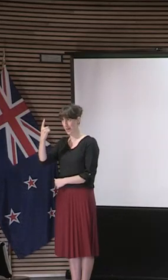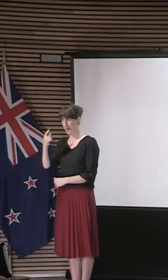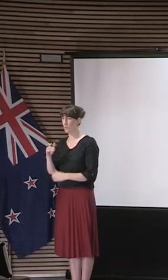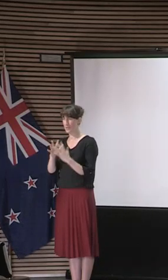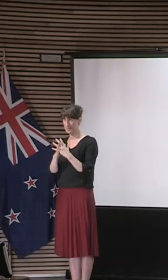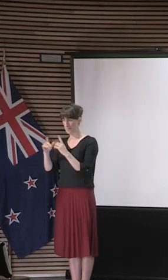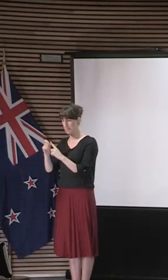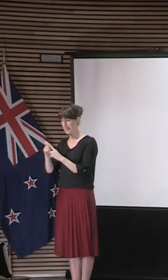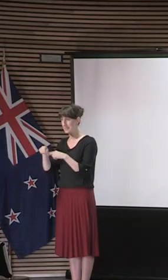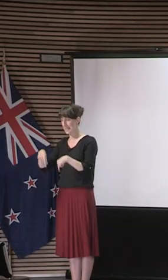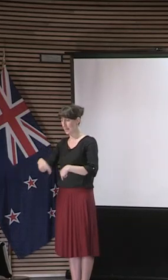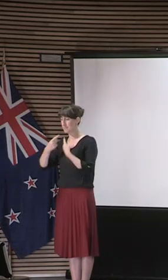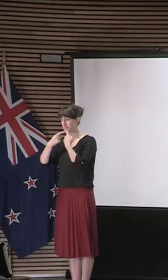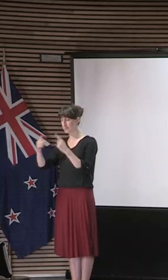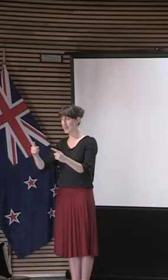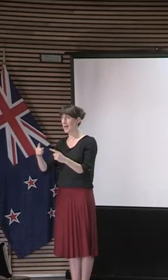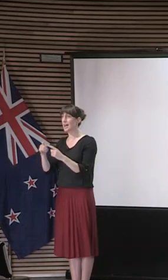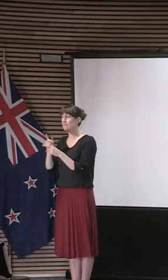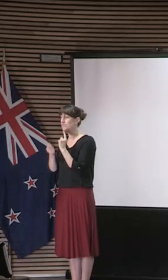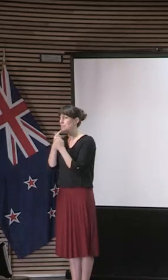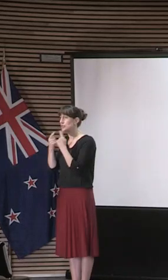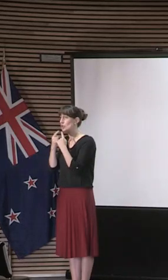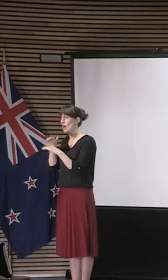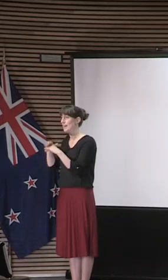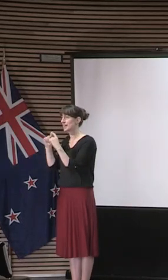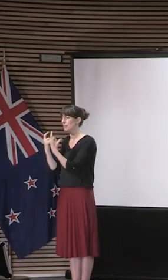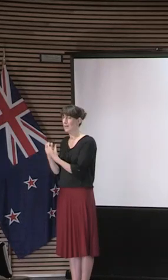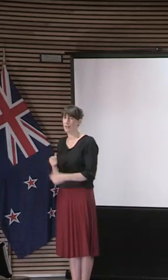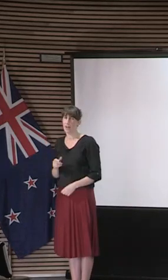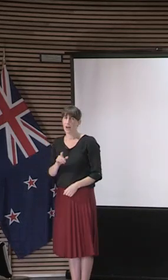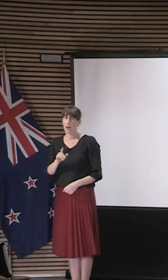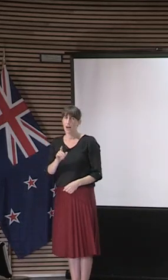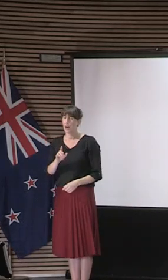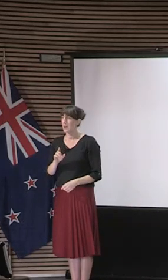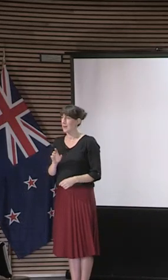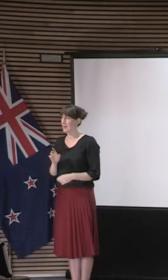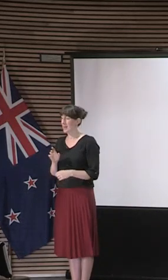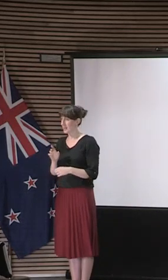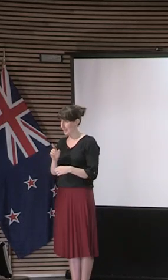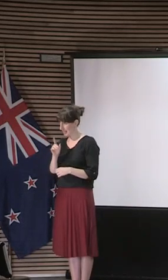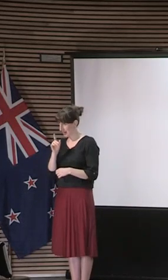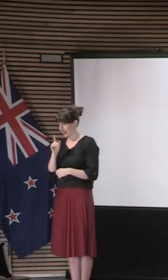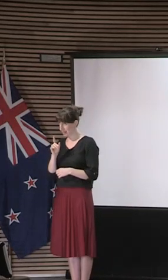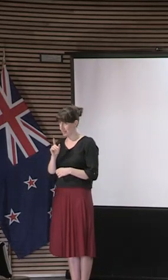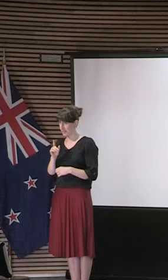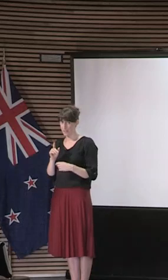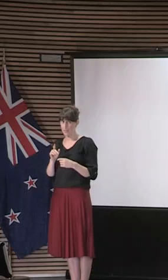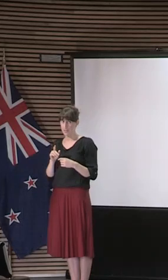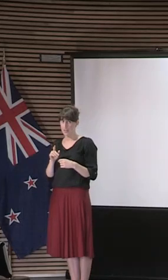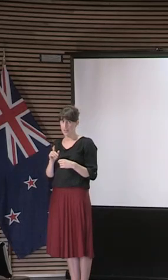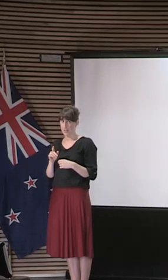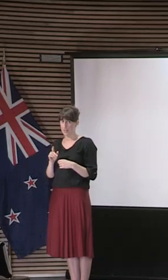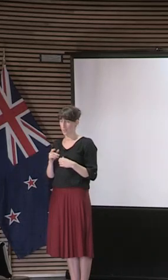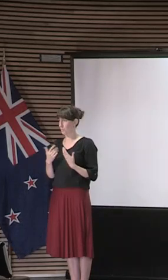etahi atu. KAUPAPA: Ka taea e au